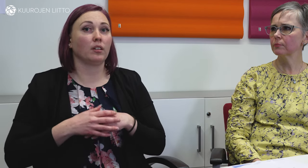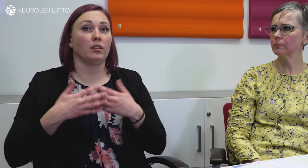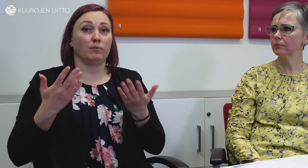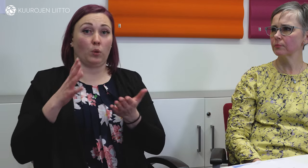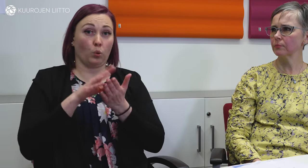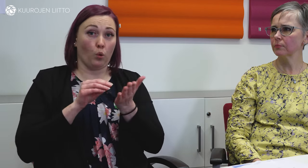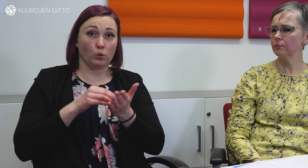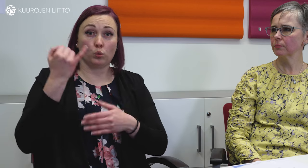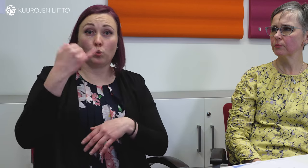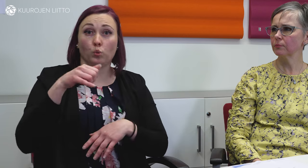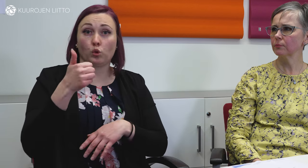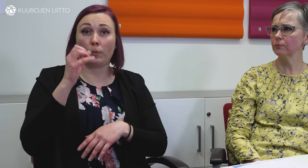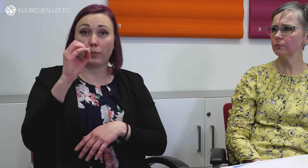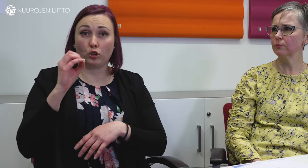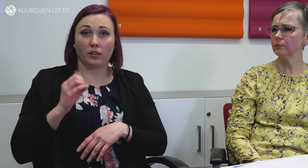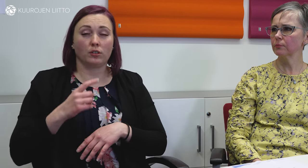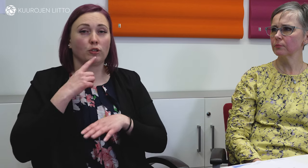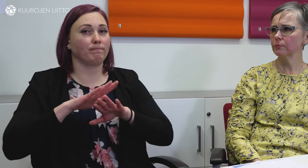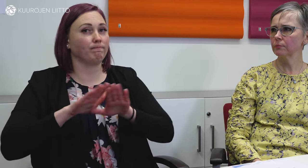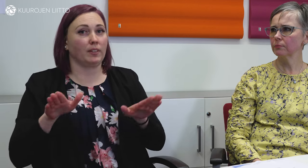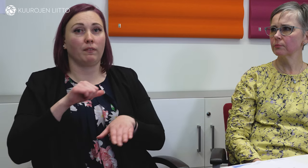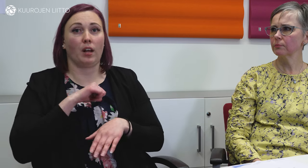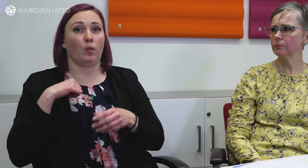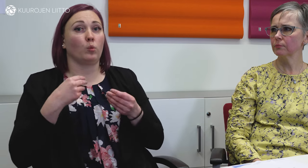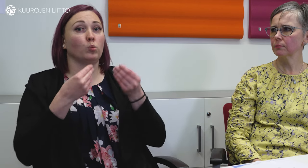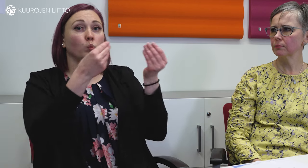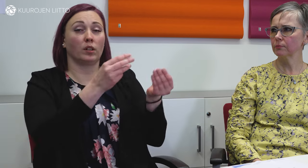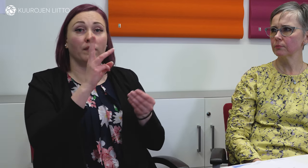69 prosenttia jäsenmaista äänesti valtuutusta vastaan, -